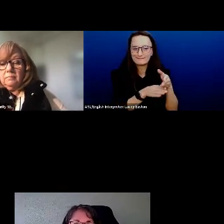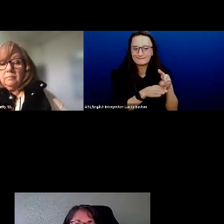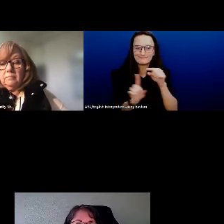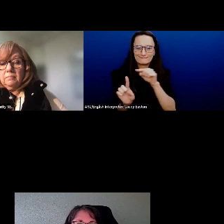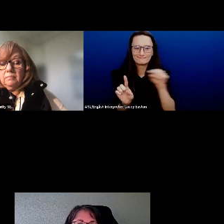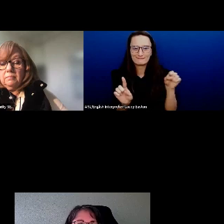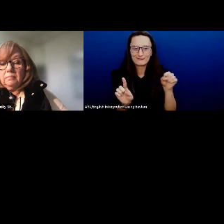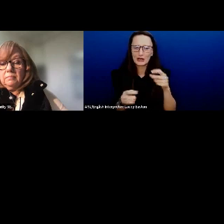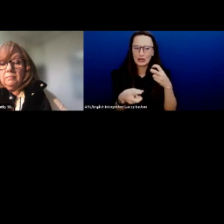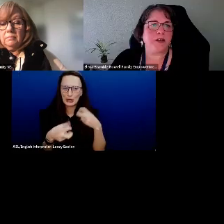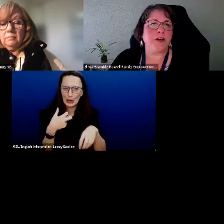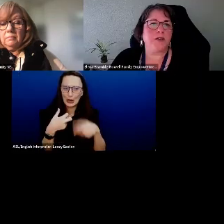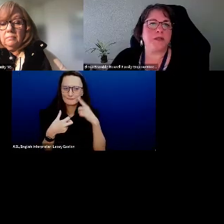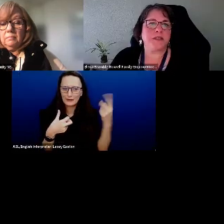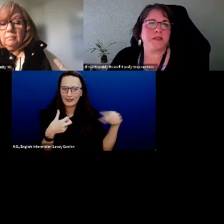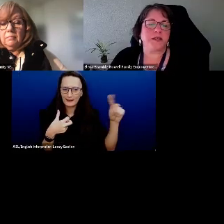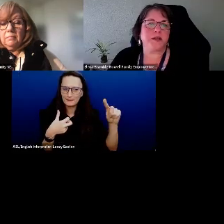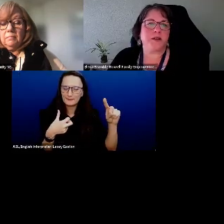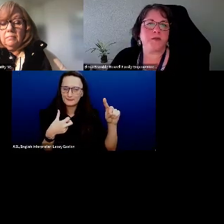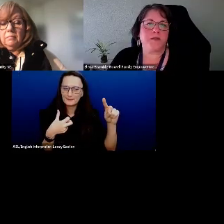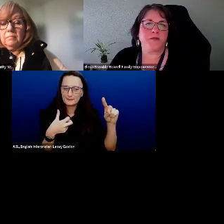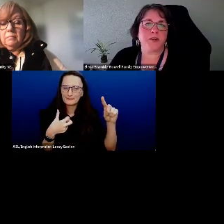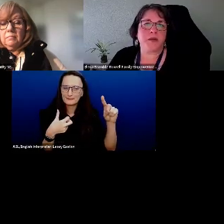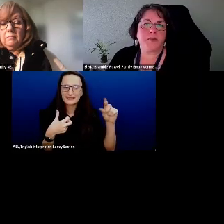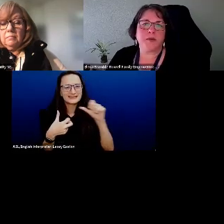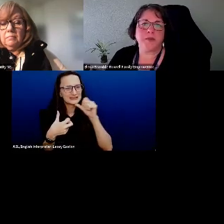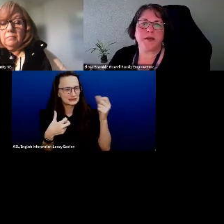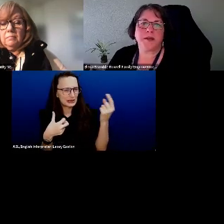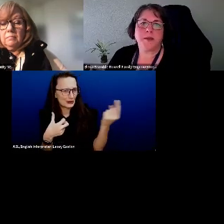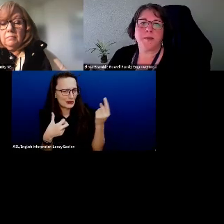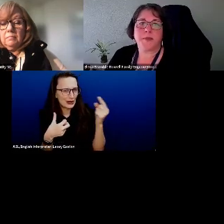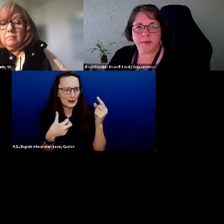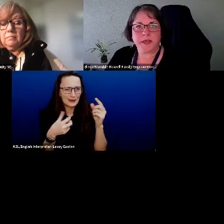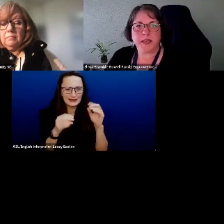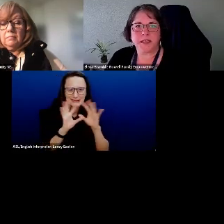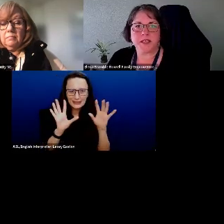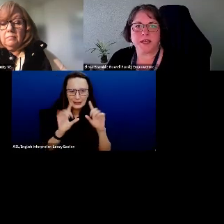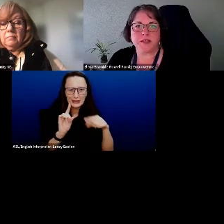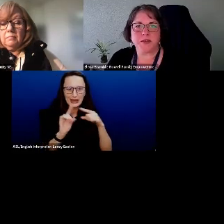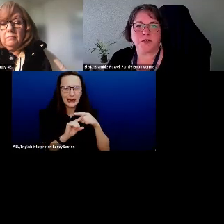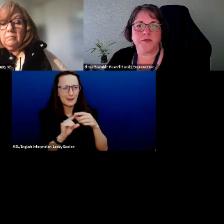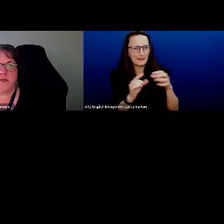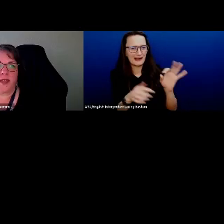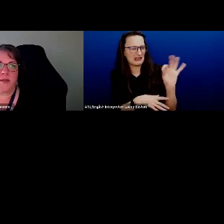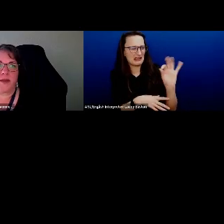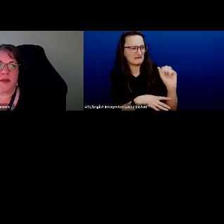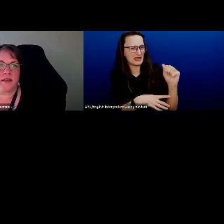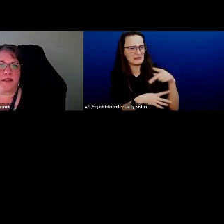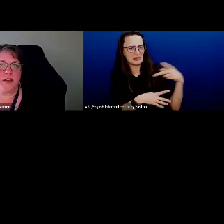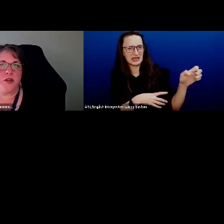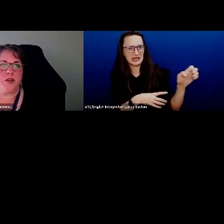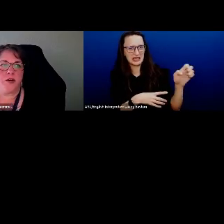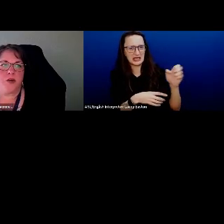es que no siempre tienen claro qué. educación pública gratuita y apropiada o FAPE es